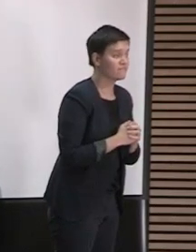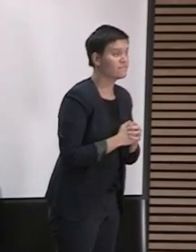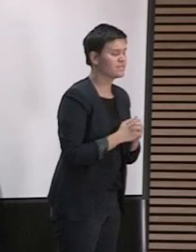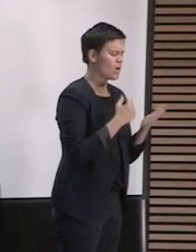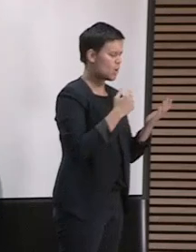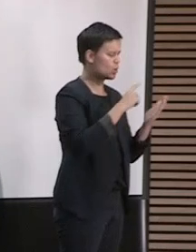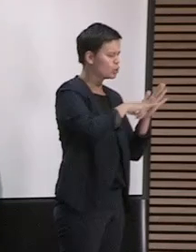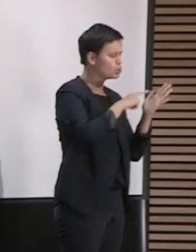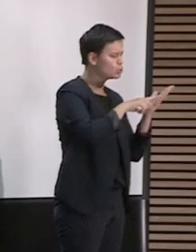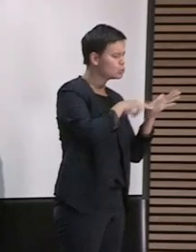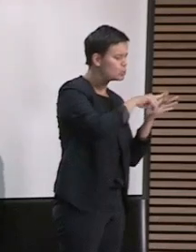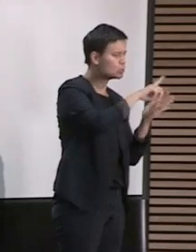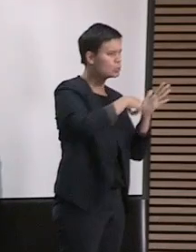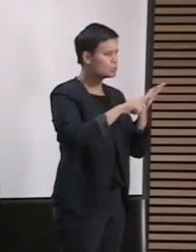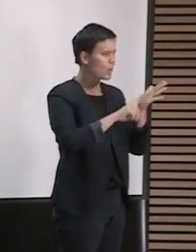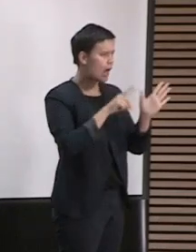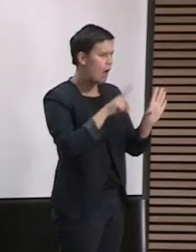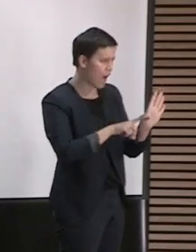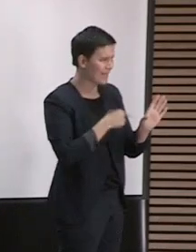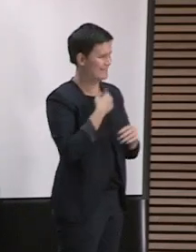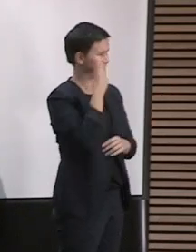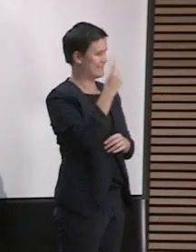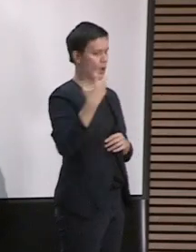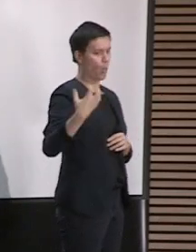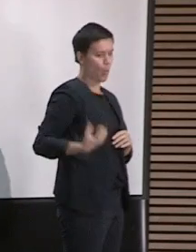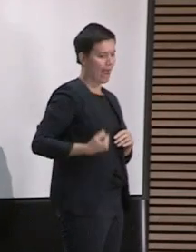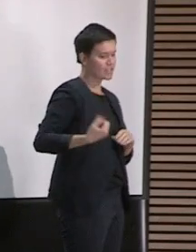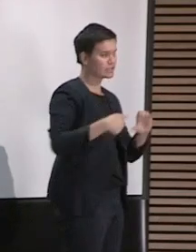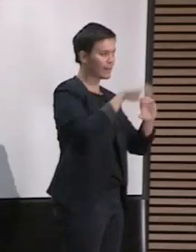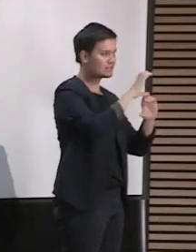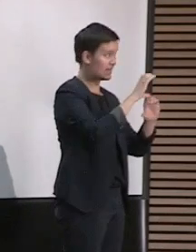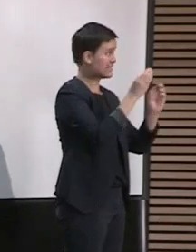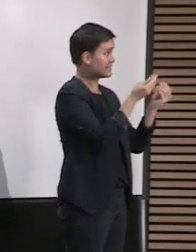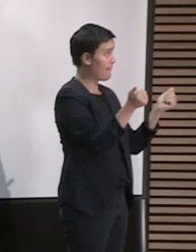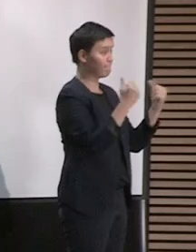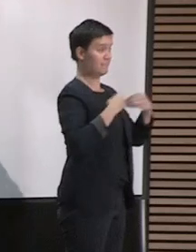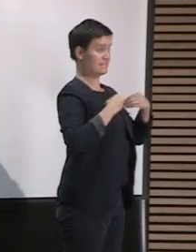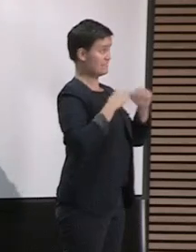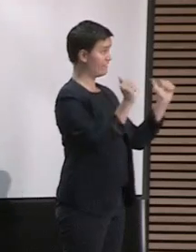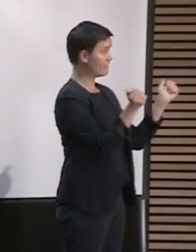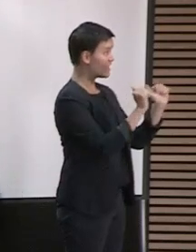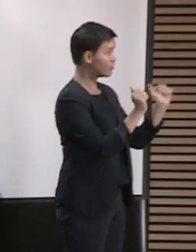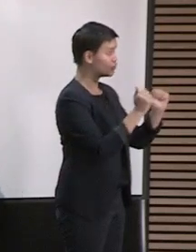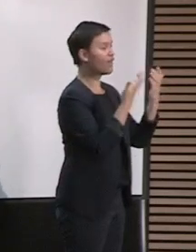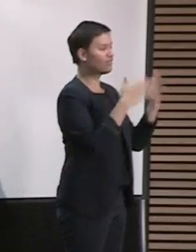moni kaore ano kia tata. E whakaatu ana kei te whakatika nga umanga. I reira ko taua